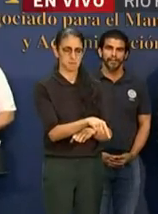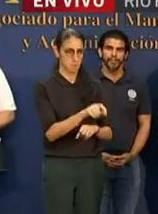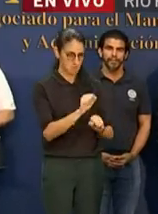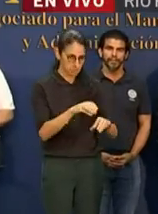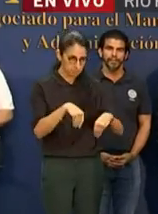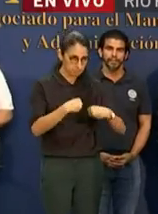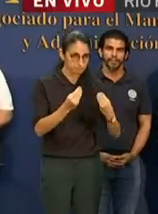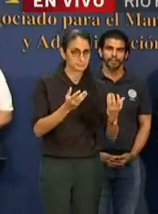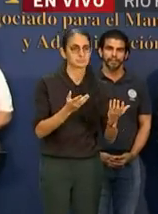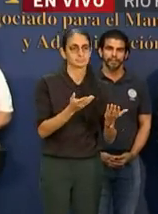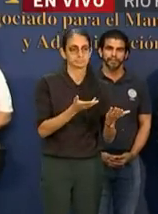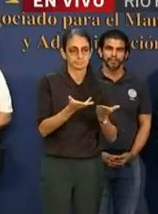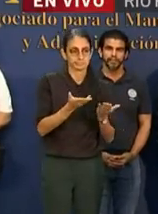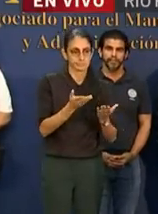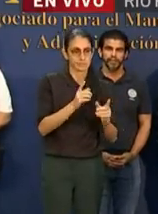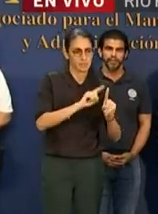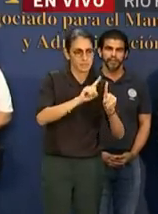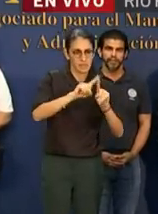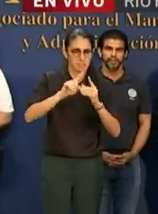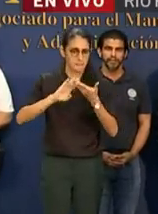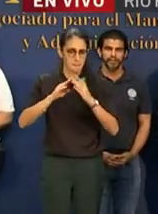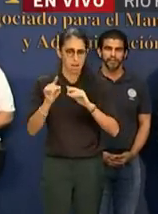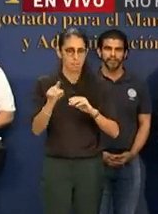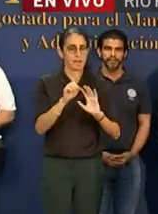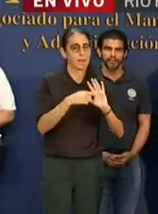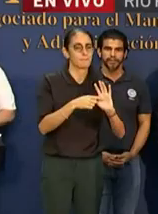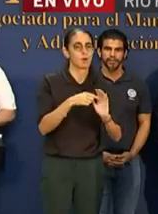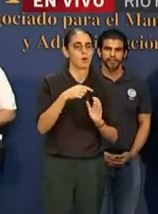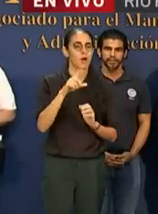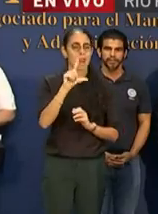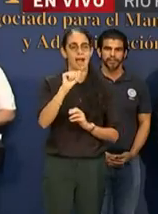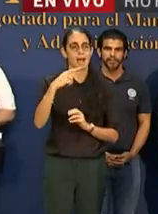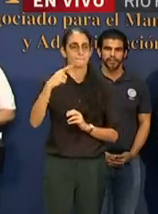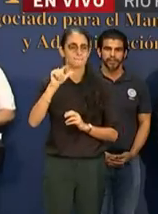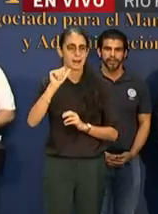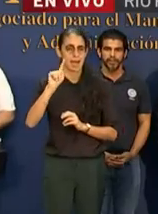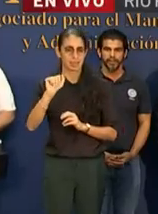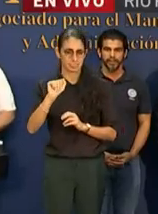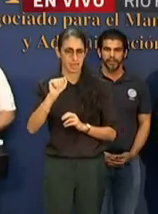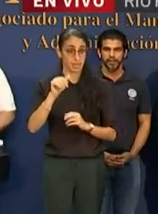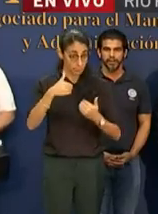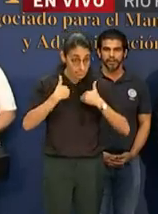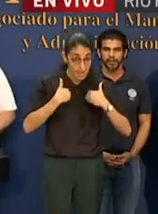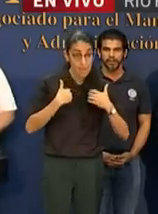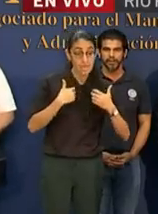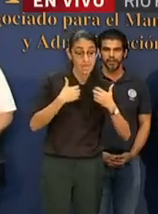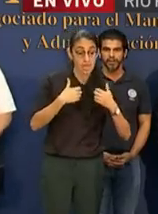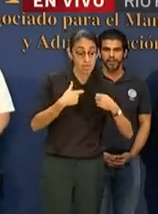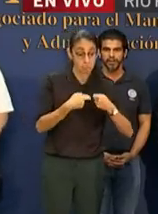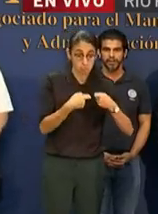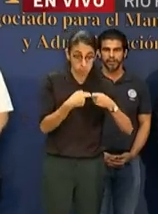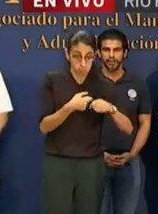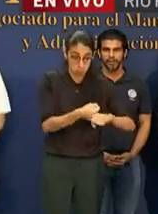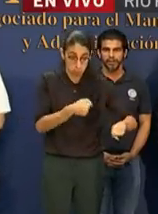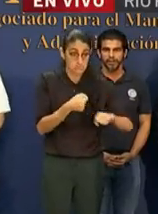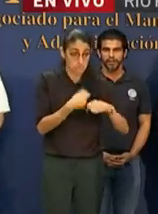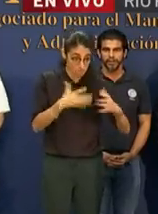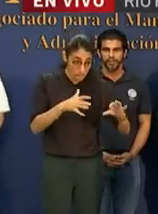LUGAR Y OPERACIÓN NUEVAMENTE. EN DEJARLA